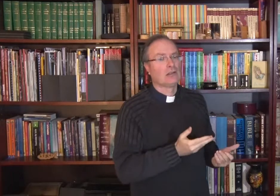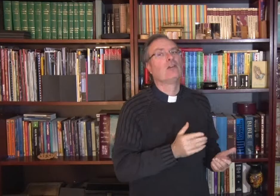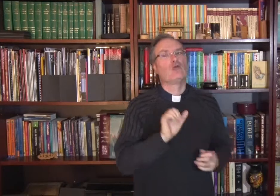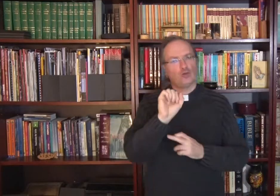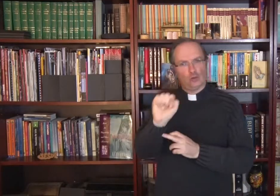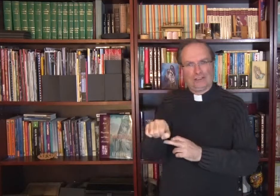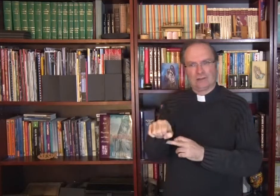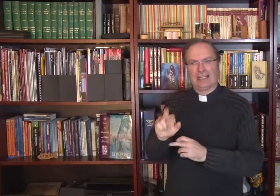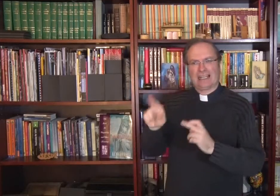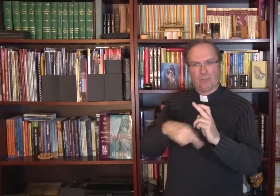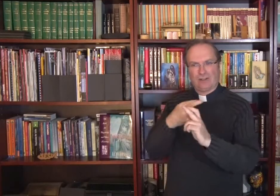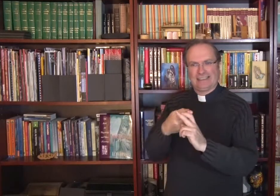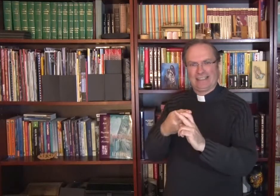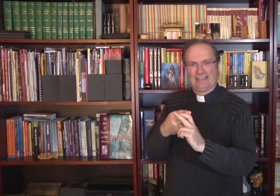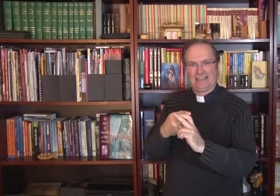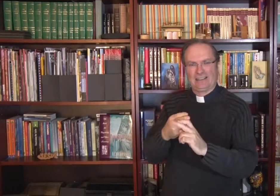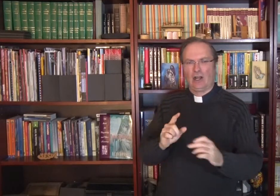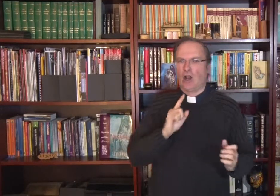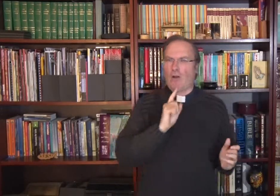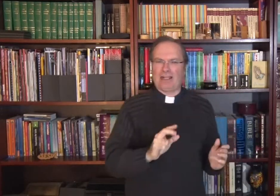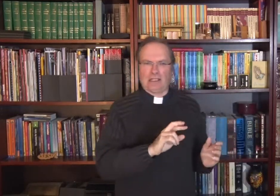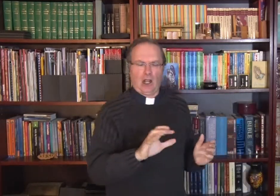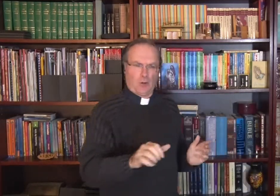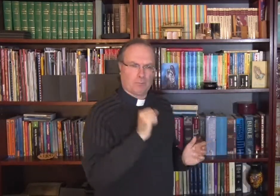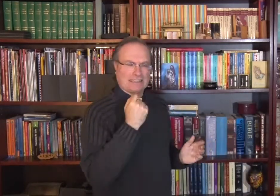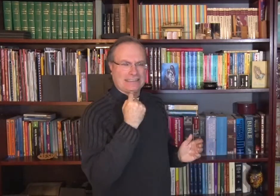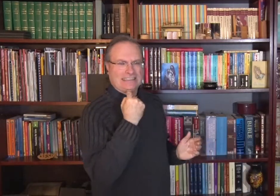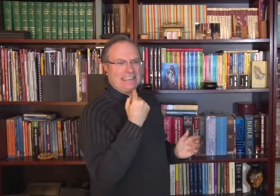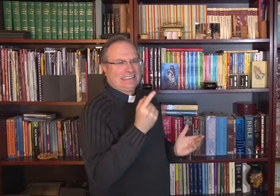«Oui», répondit-il. Le commandant reprit: